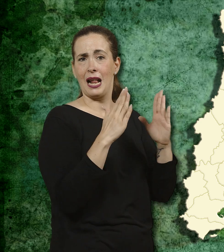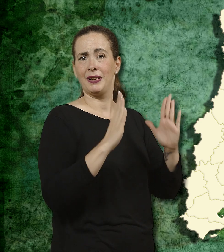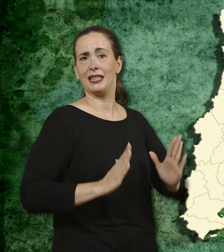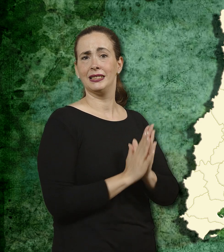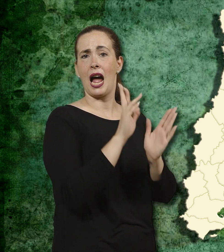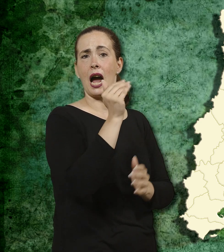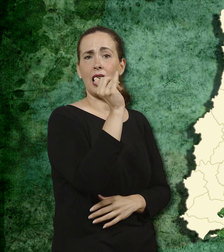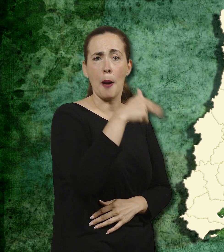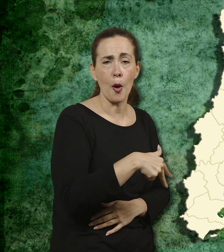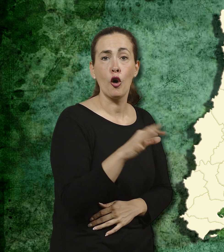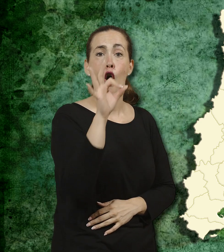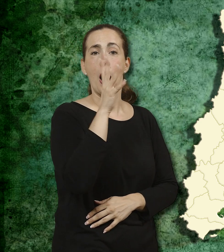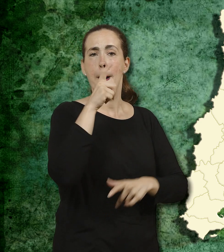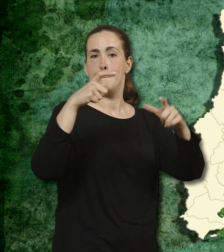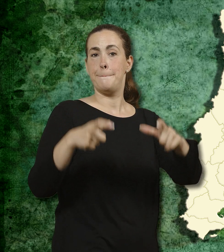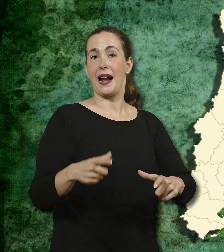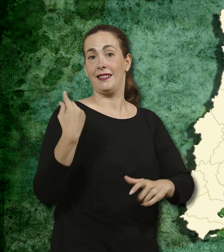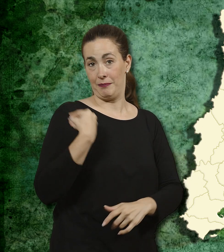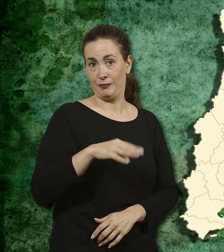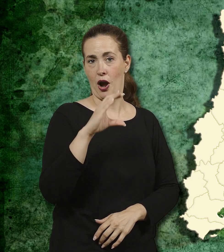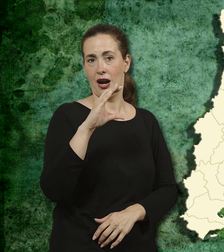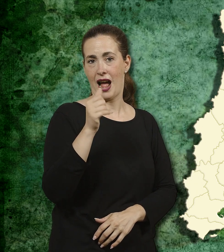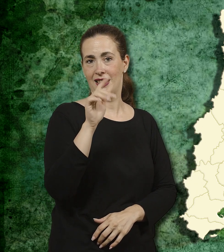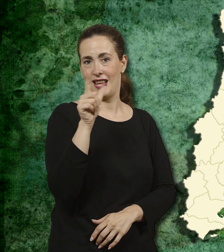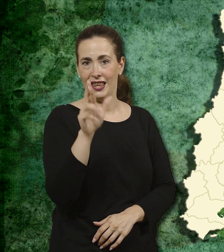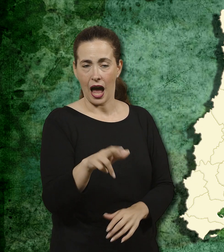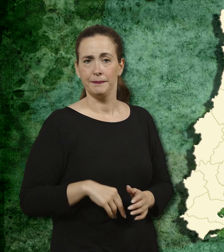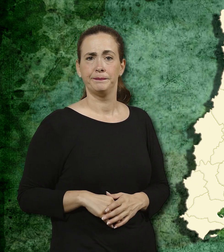com l'ermita de Sant Ramon o el pantà del Catllar.